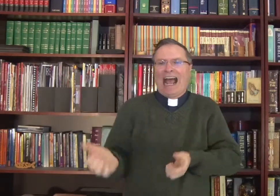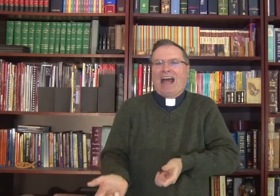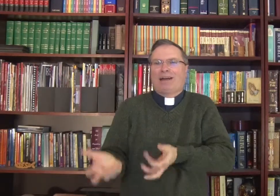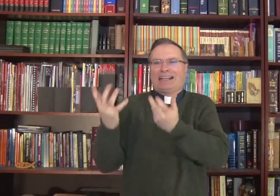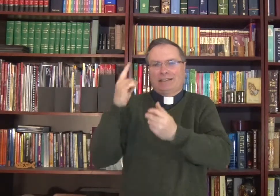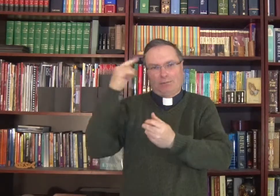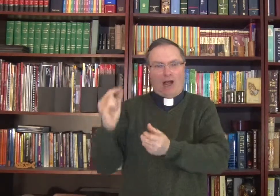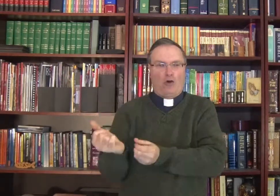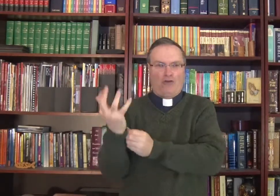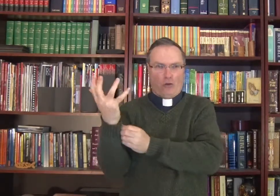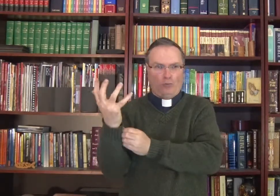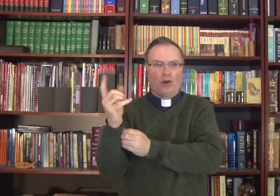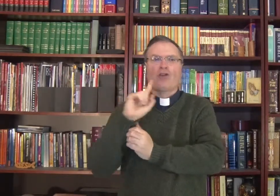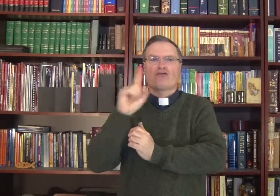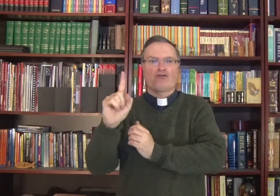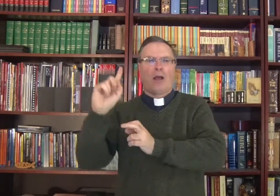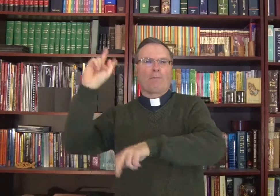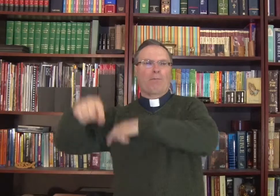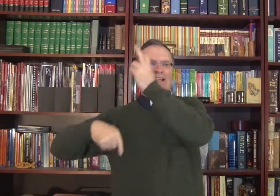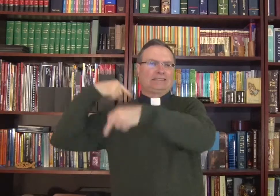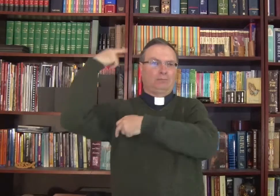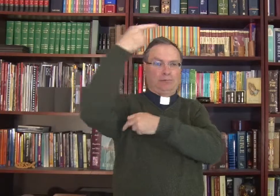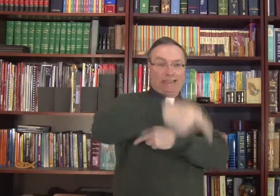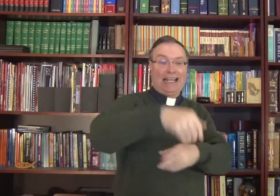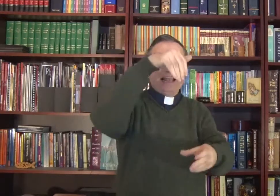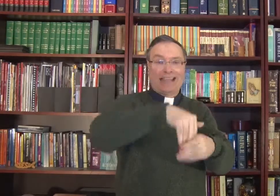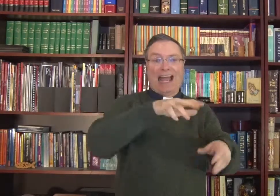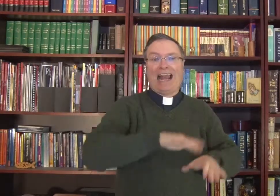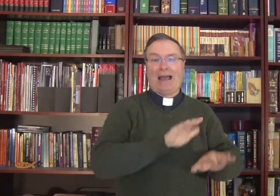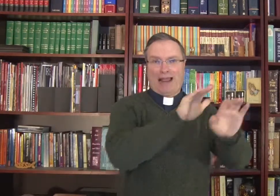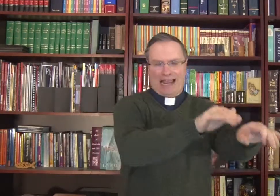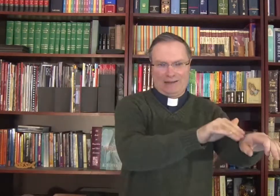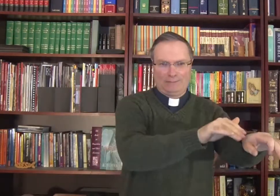embrasée [par le feu] fut précipité dans la mer.